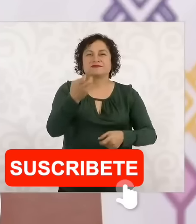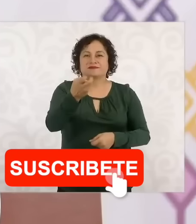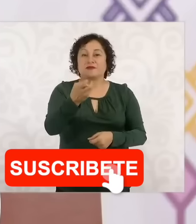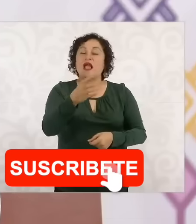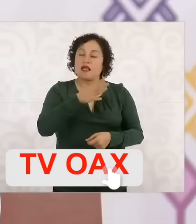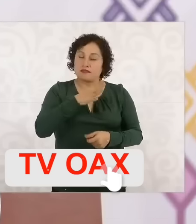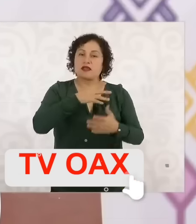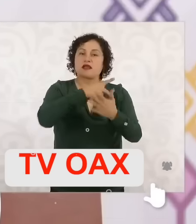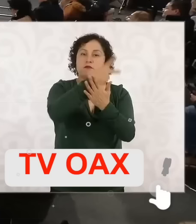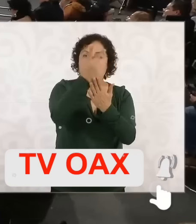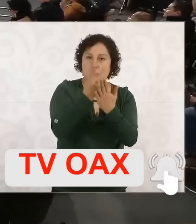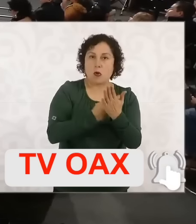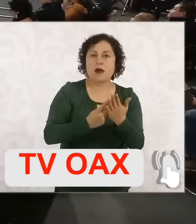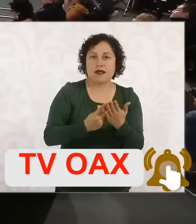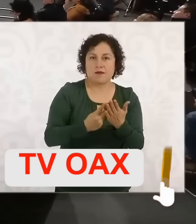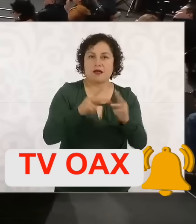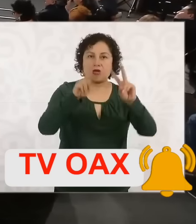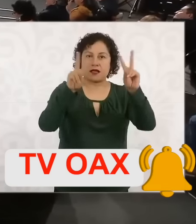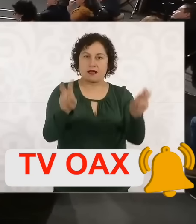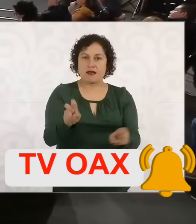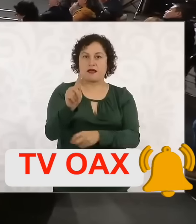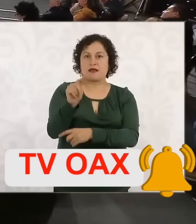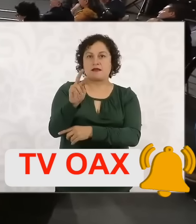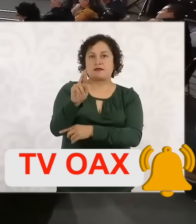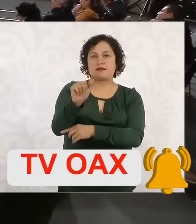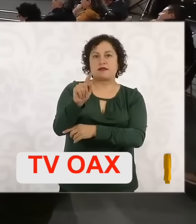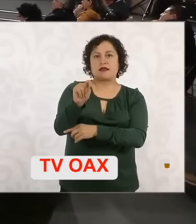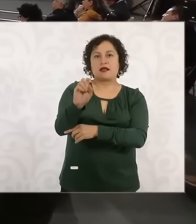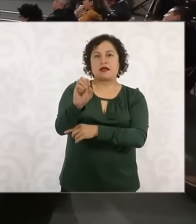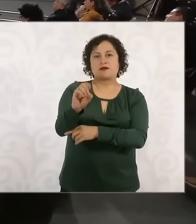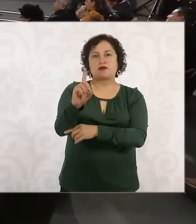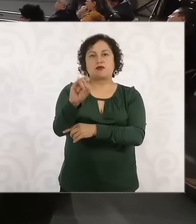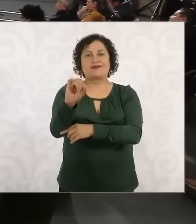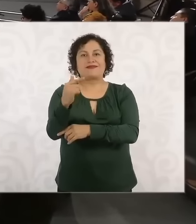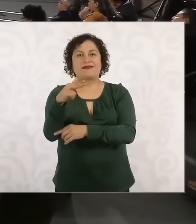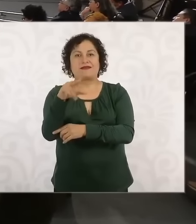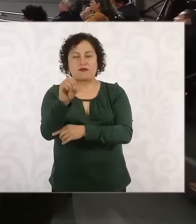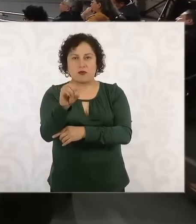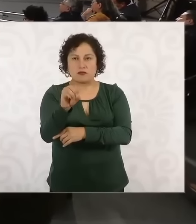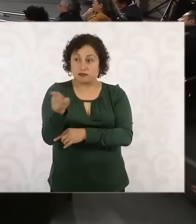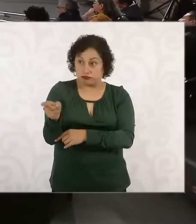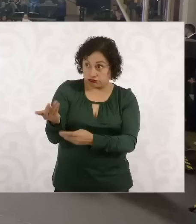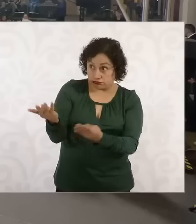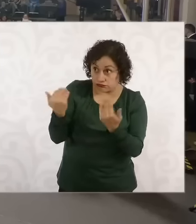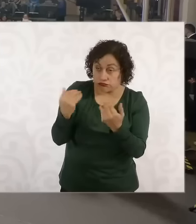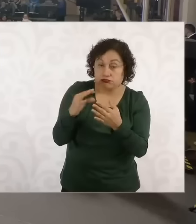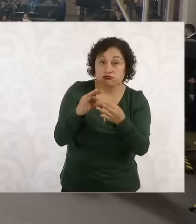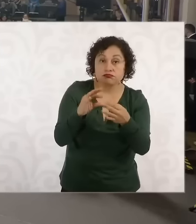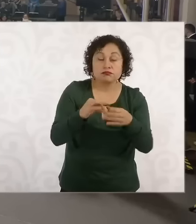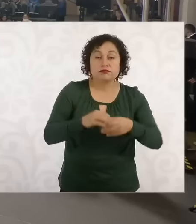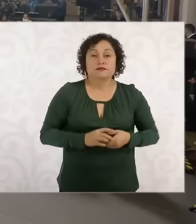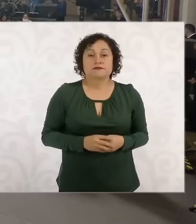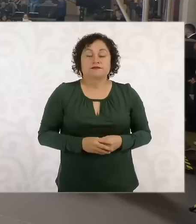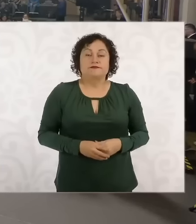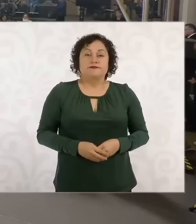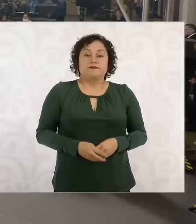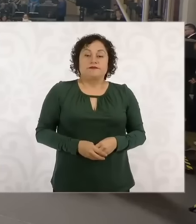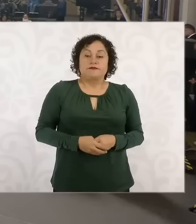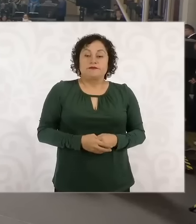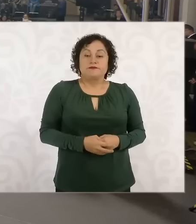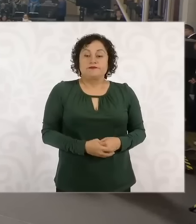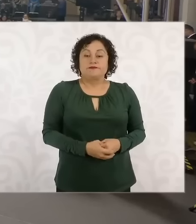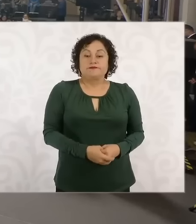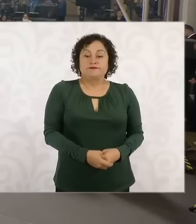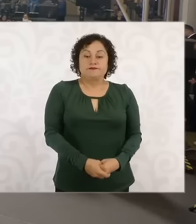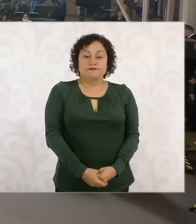No sé si alguien de ustedes quiere hablar sobre el tema de trato digno. So luego.